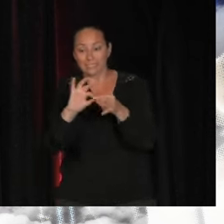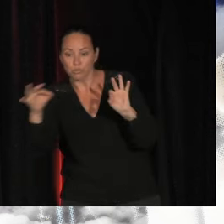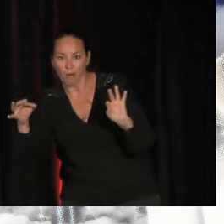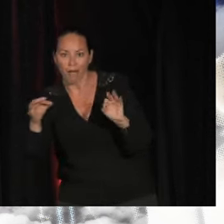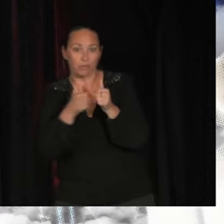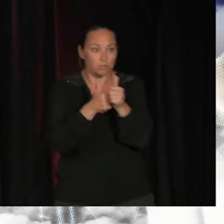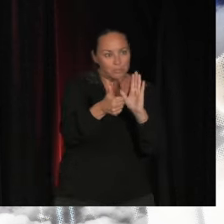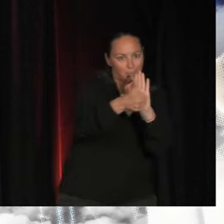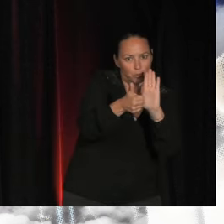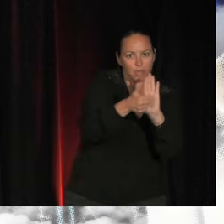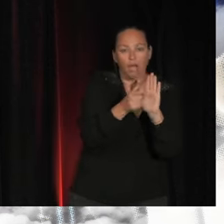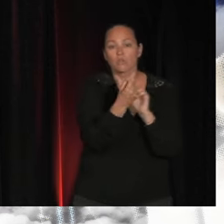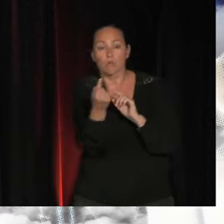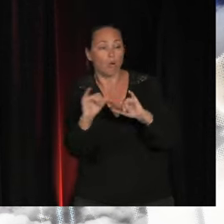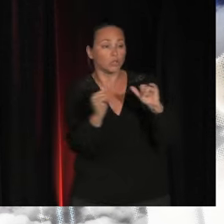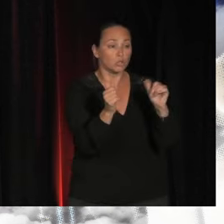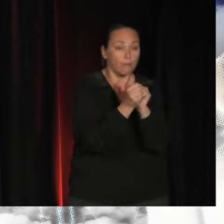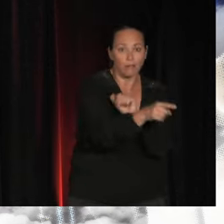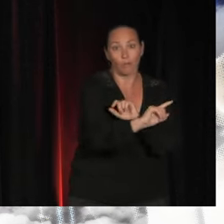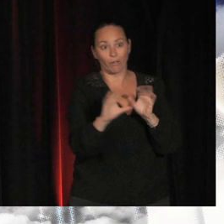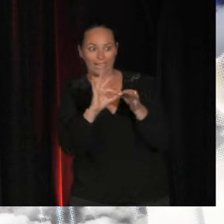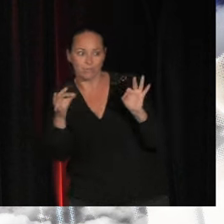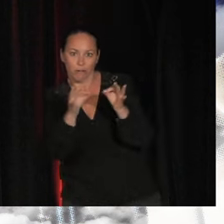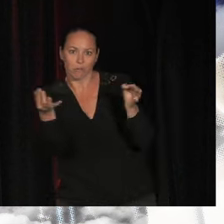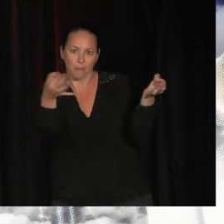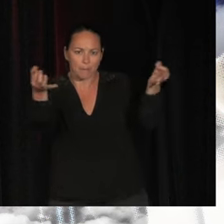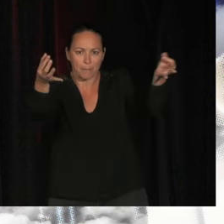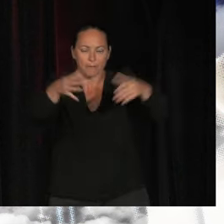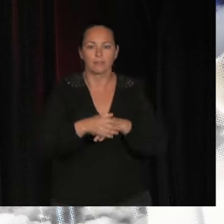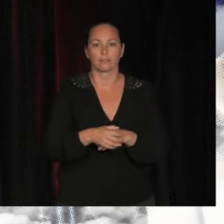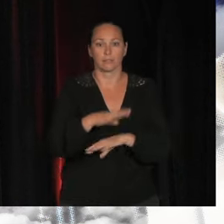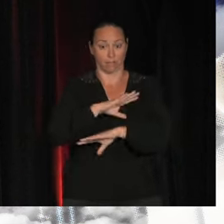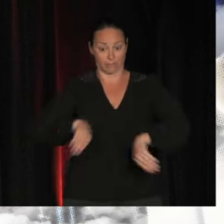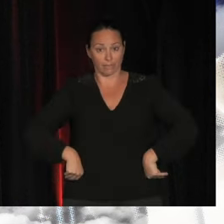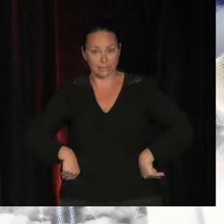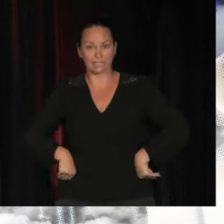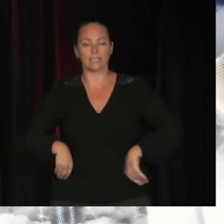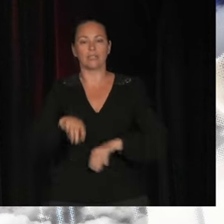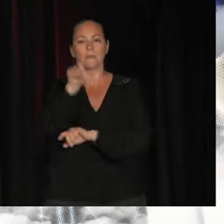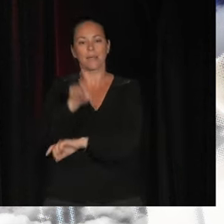des personnages et pas juste du gameplay. Et tu as le dernier gros trailer animé avec Winston, c'est le gros